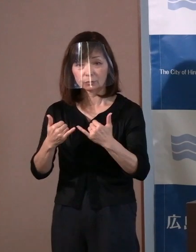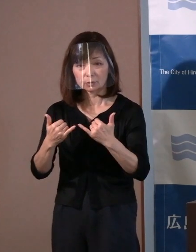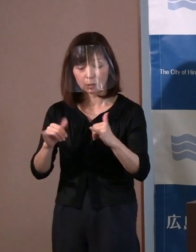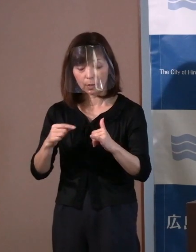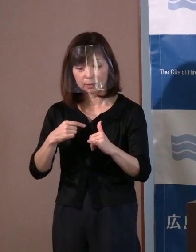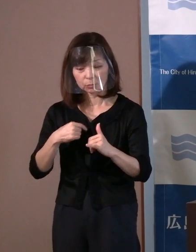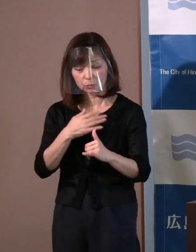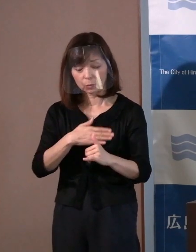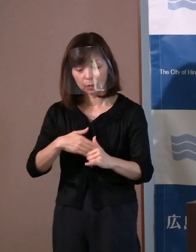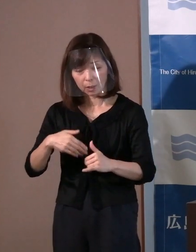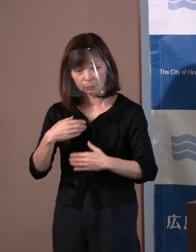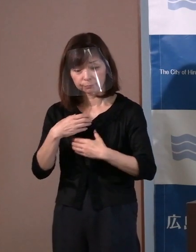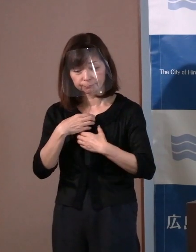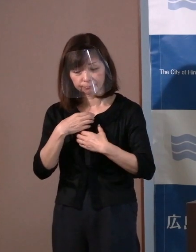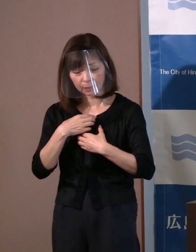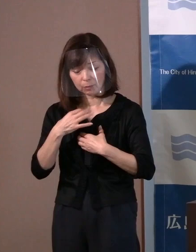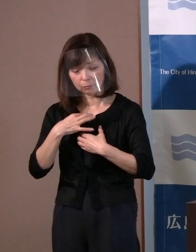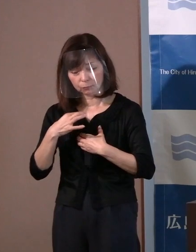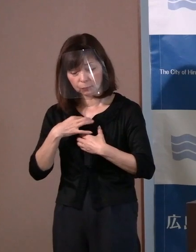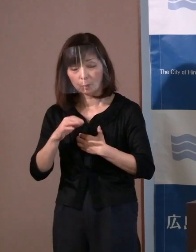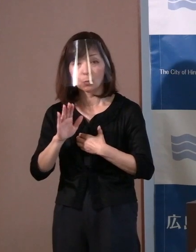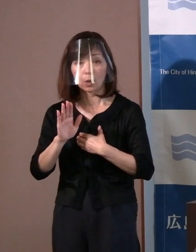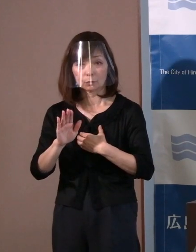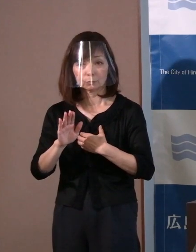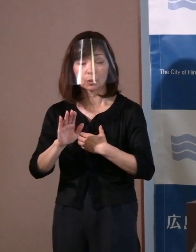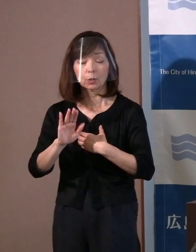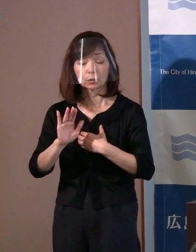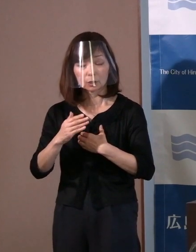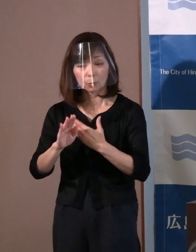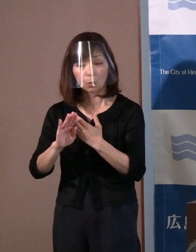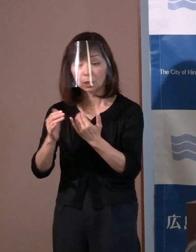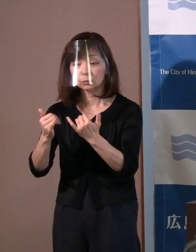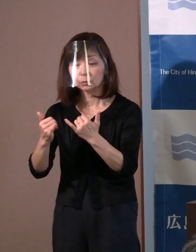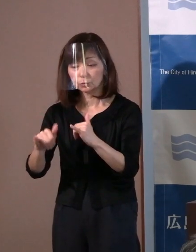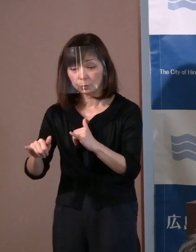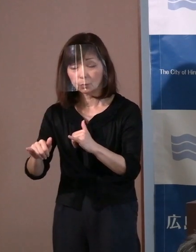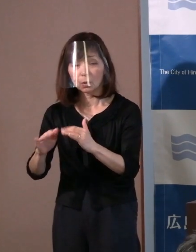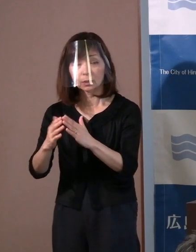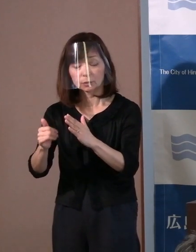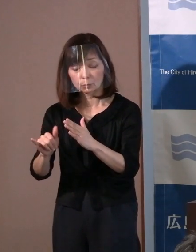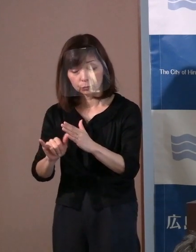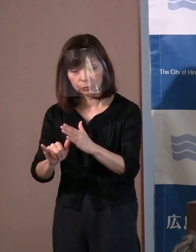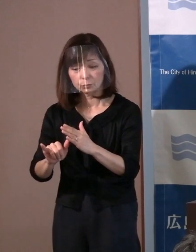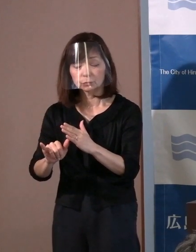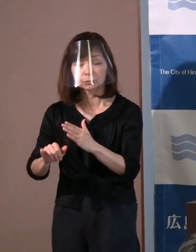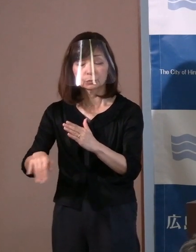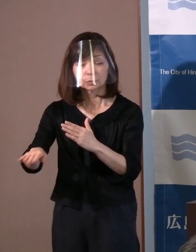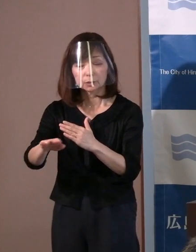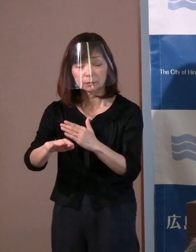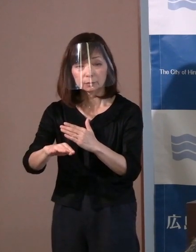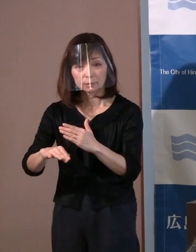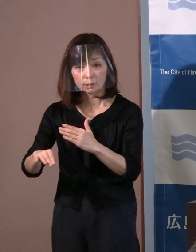他の方に対する配慮などもした上で､ やはりこういったものは 絶対あってはならないという､